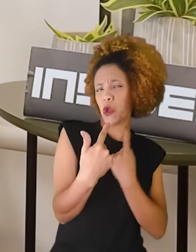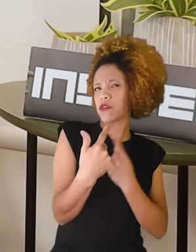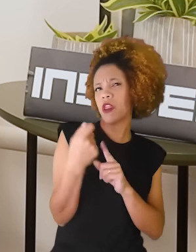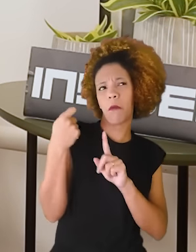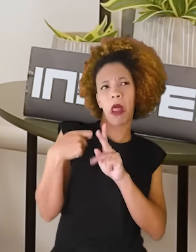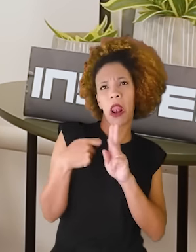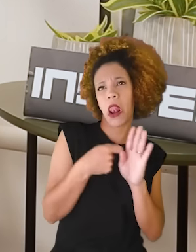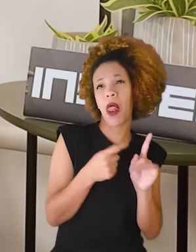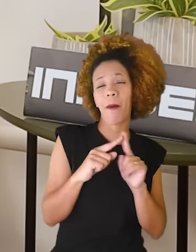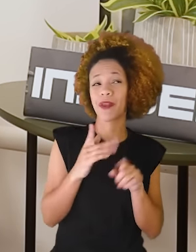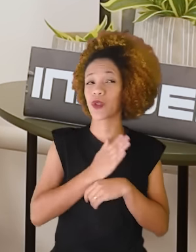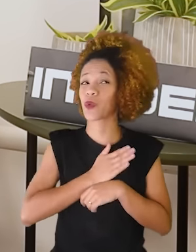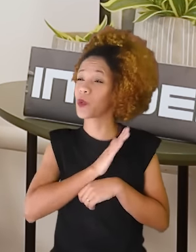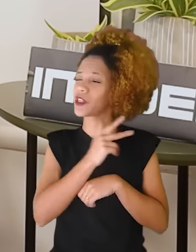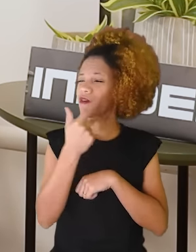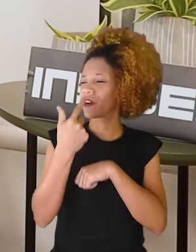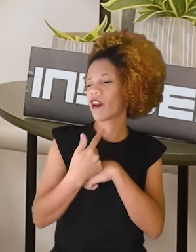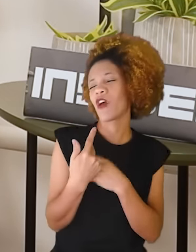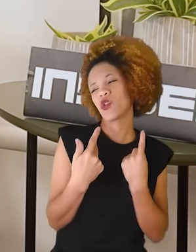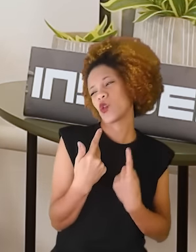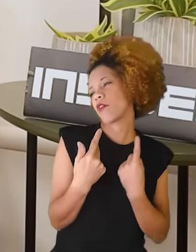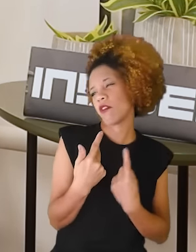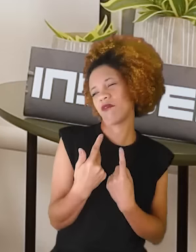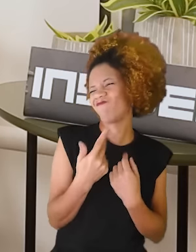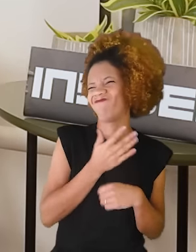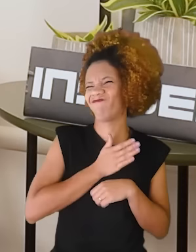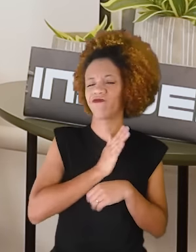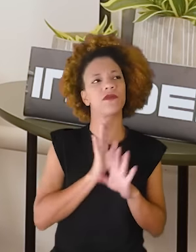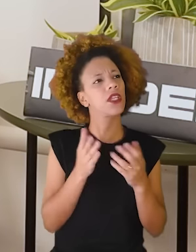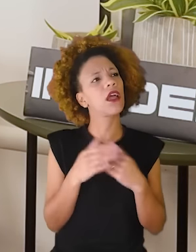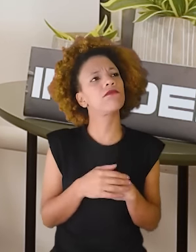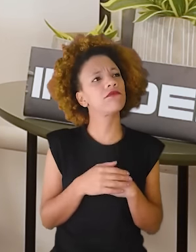meses e meses só que eu não gostava de gravar sozinho aí um belo dia eu falei ah vou gravar